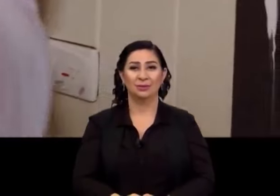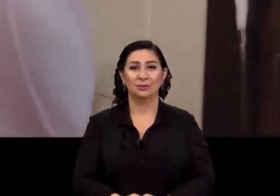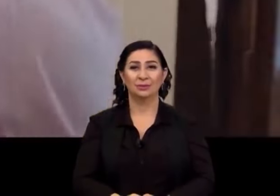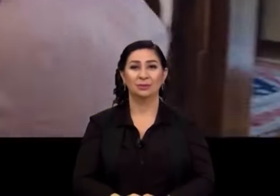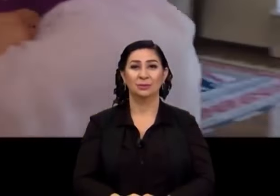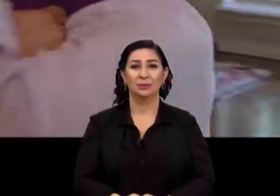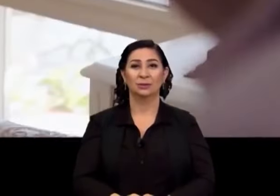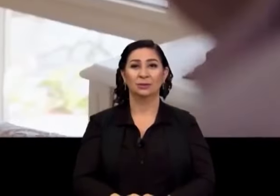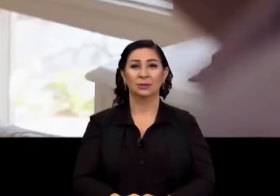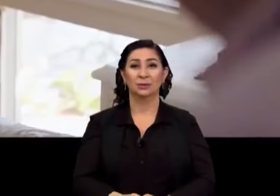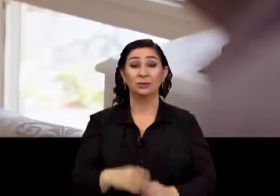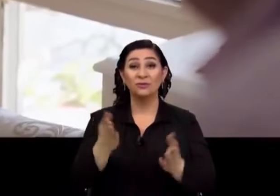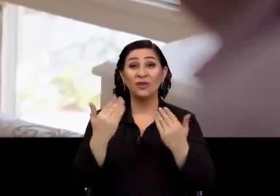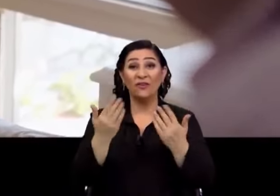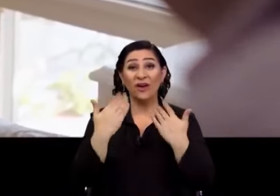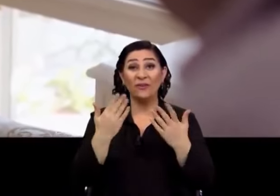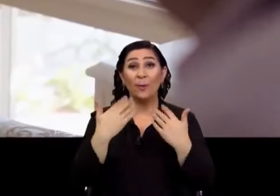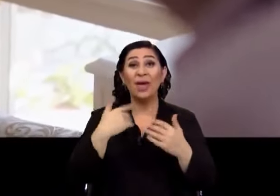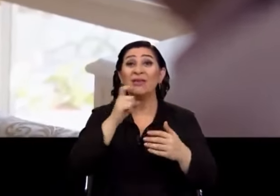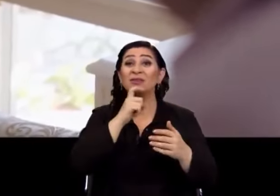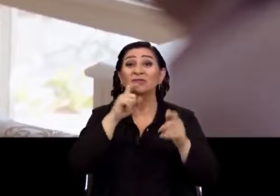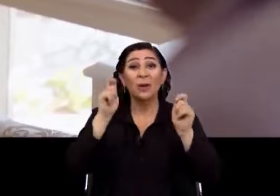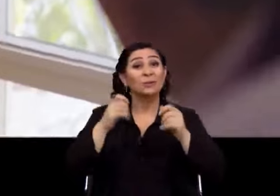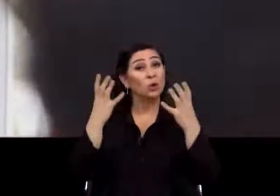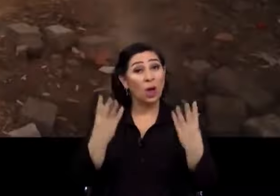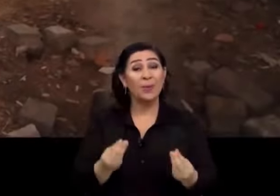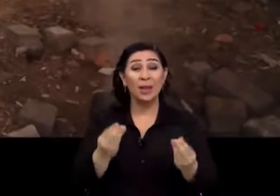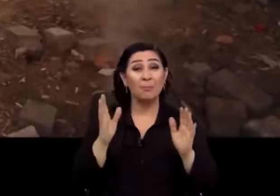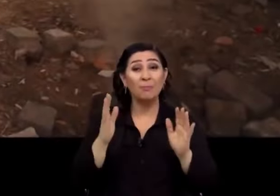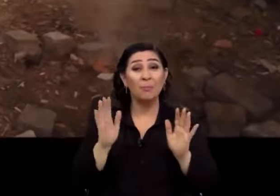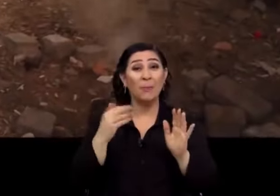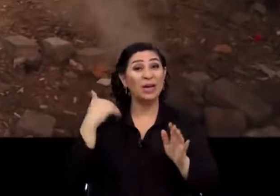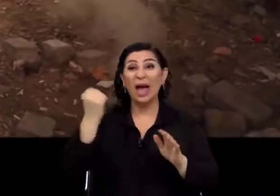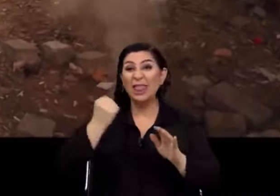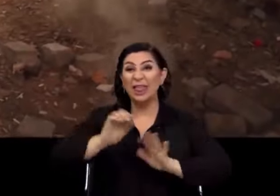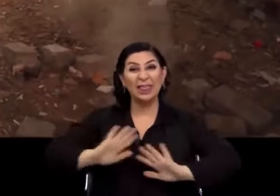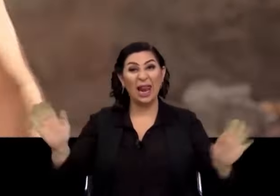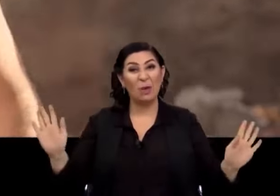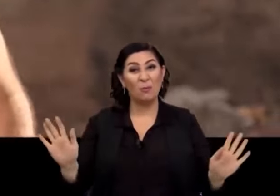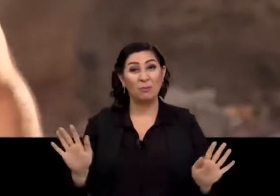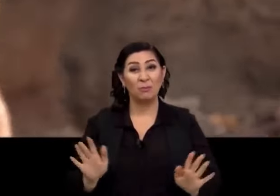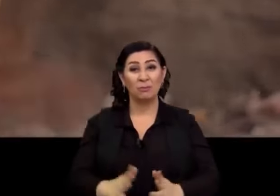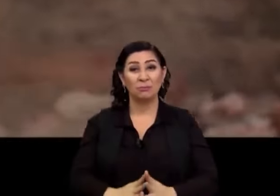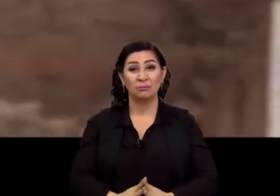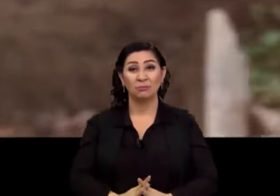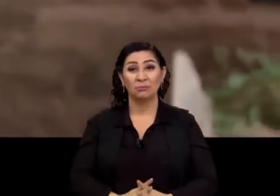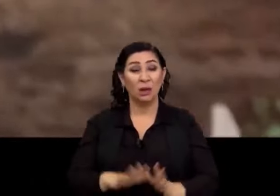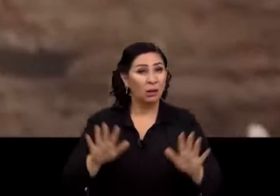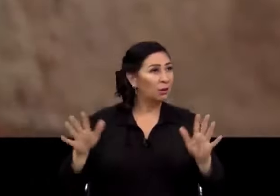Allah'ım Metin Çakır Ben y bir takım yanlış işlere girmiş olabiliriz ama ben katil değilim